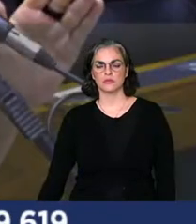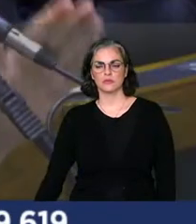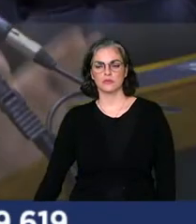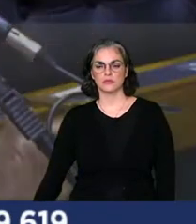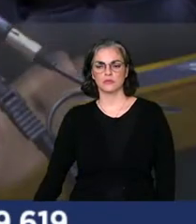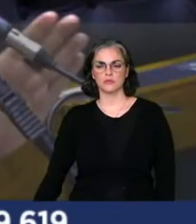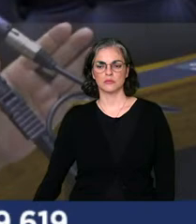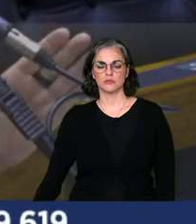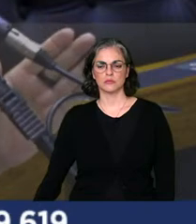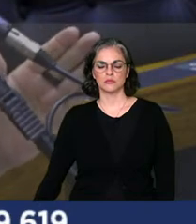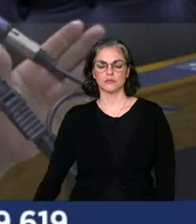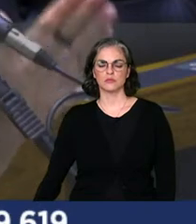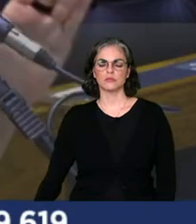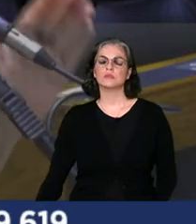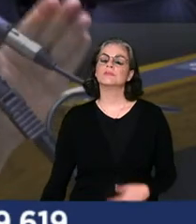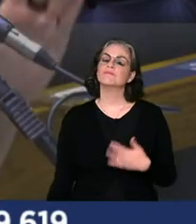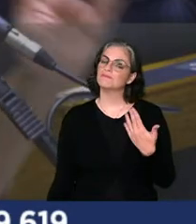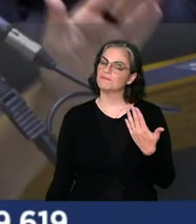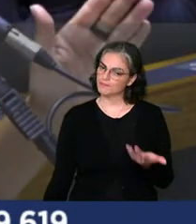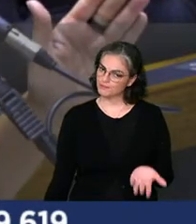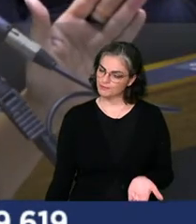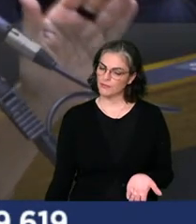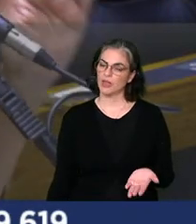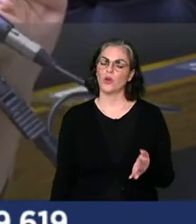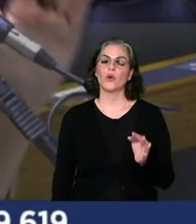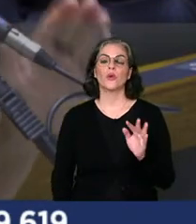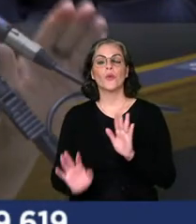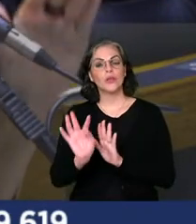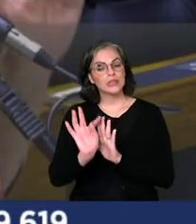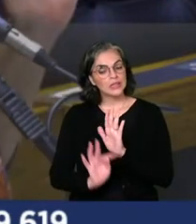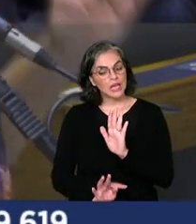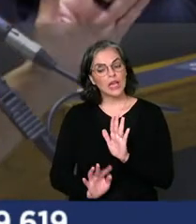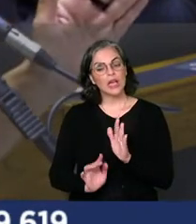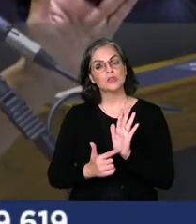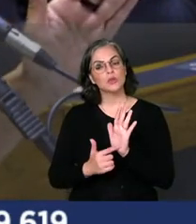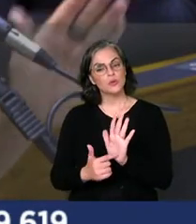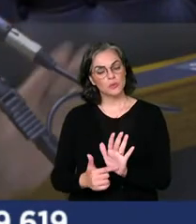LIGADA É CRIAÇÃO... [SOAR DA CAMPAINHA] VEJA, O TEXTO DIZ QUE É O PODER PÚBLICO